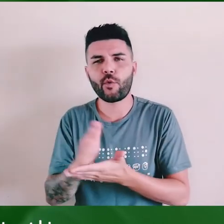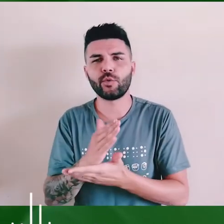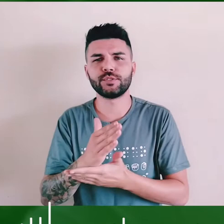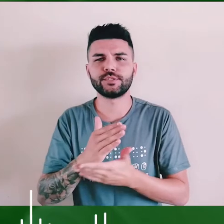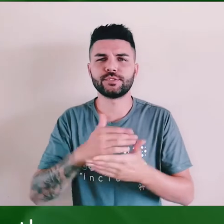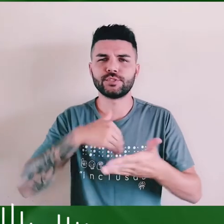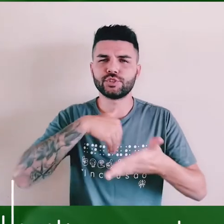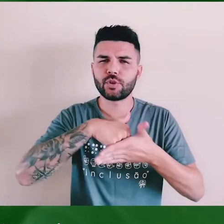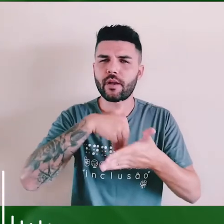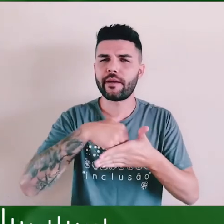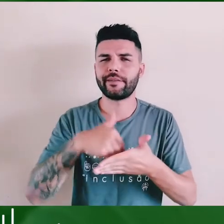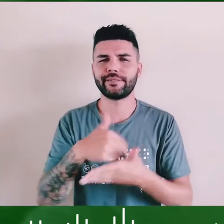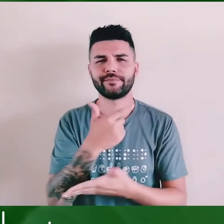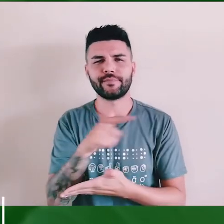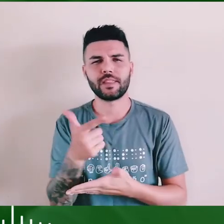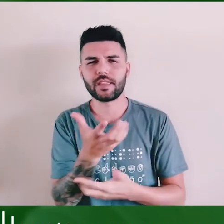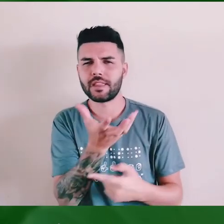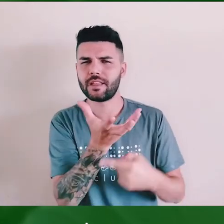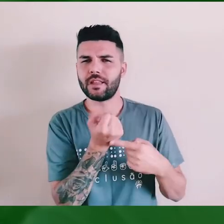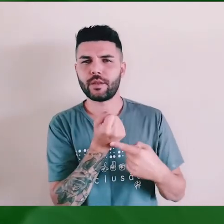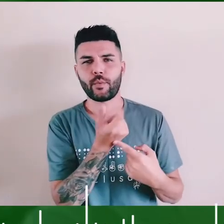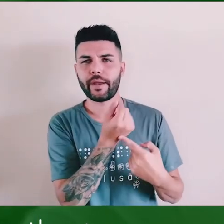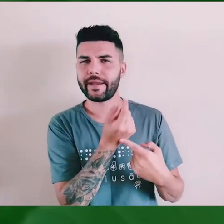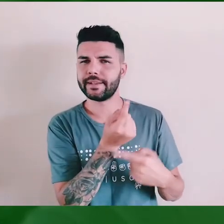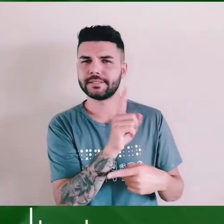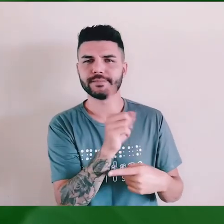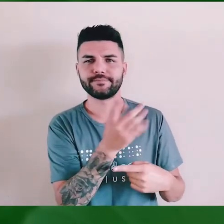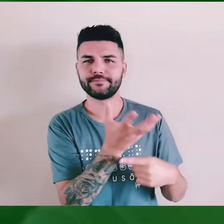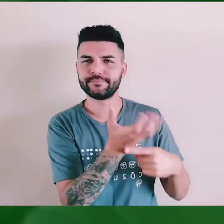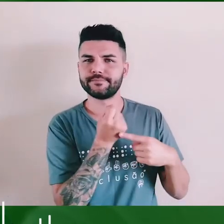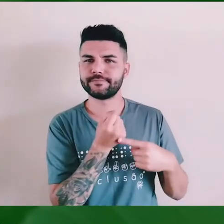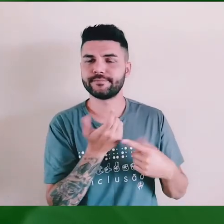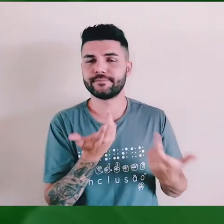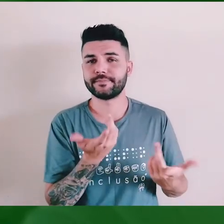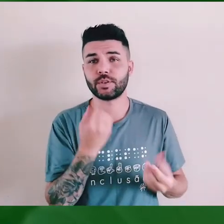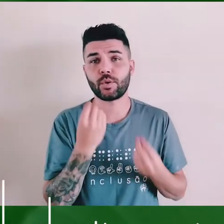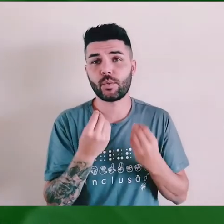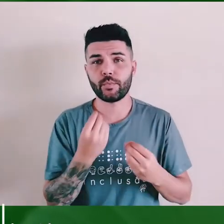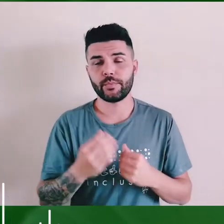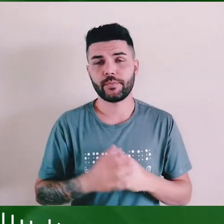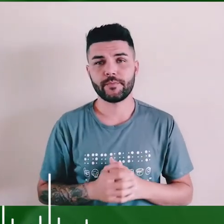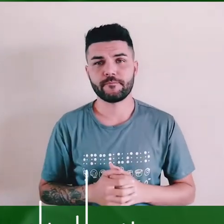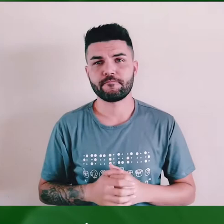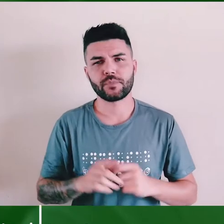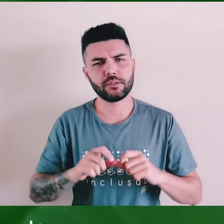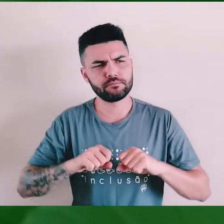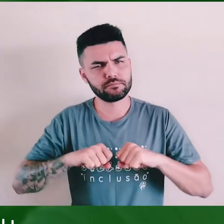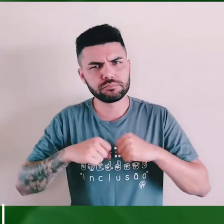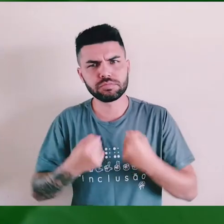Você consegue encontrar uma solução para isso? Para que os times superem esse momento